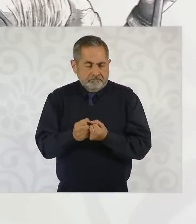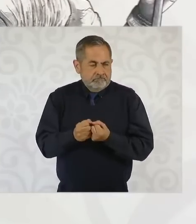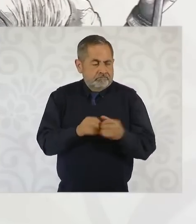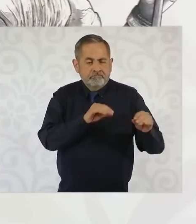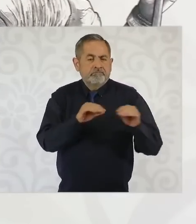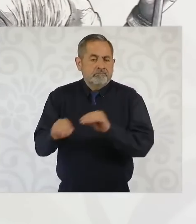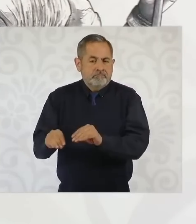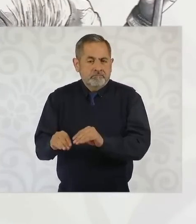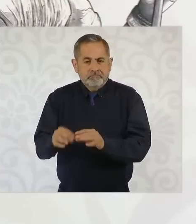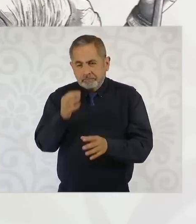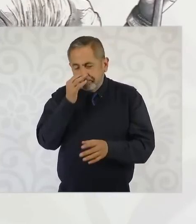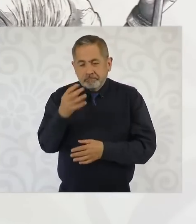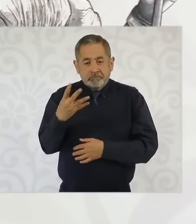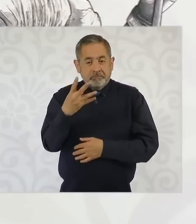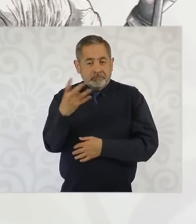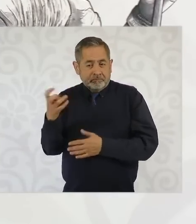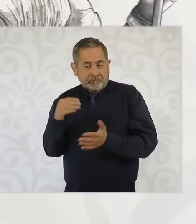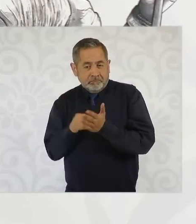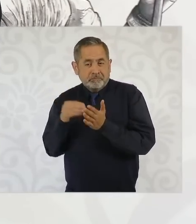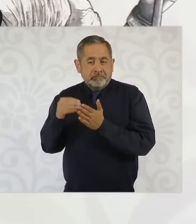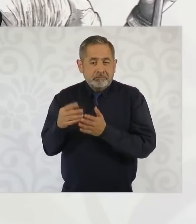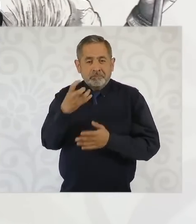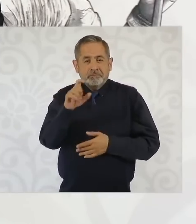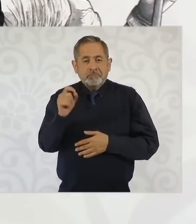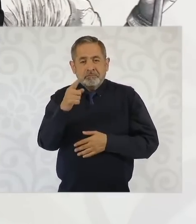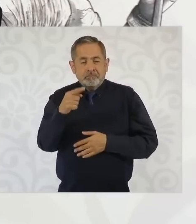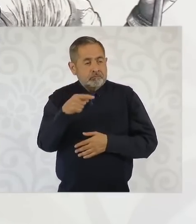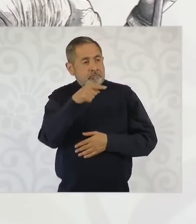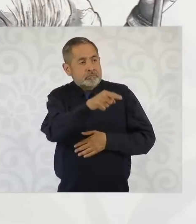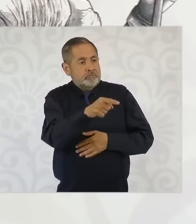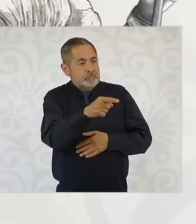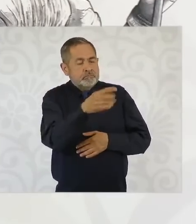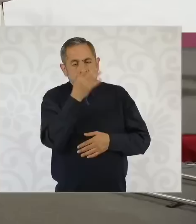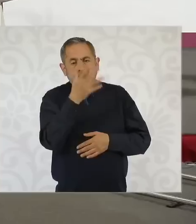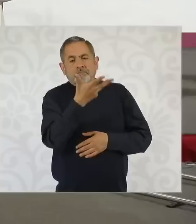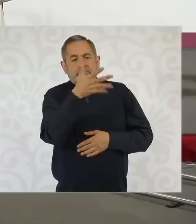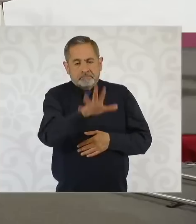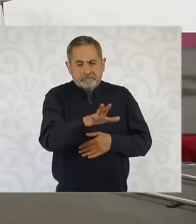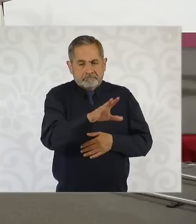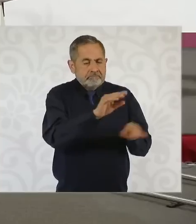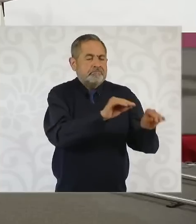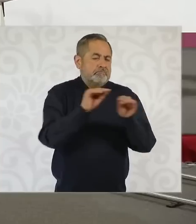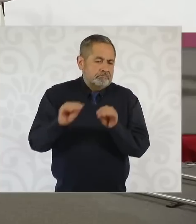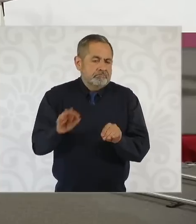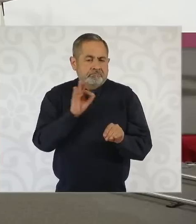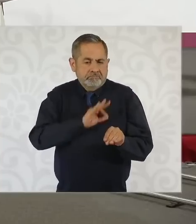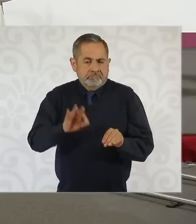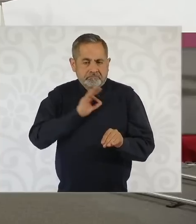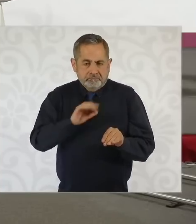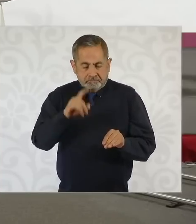400 millones con 425 millones pues tenemos 10 trenes de trabajo y eh adquirir la mezcla nos